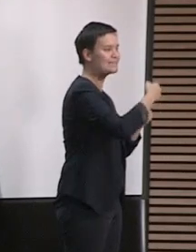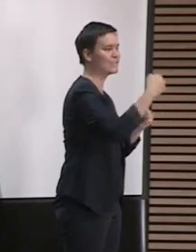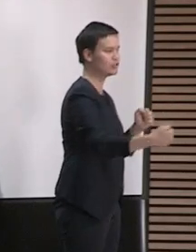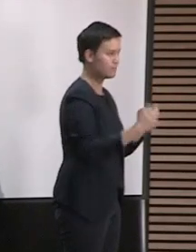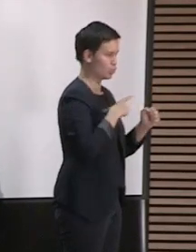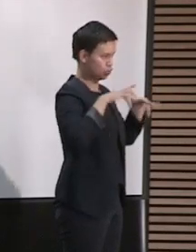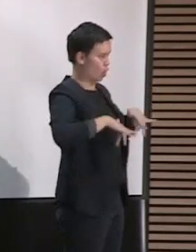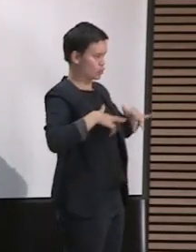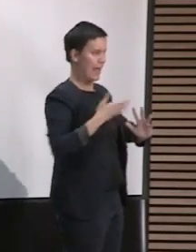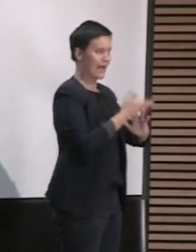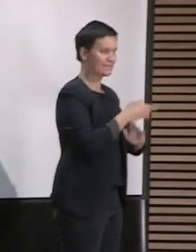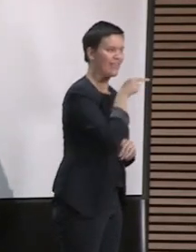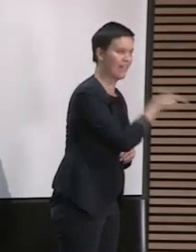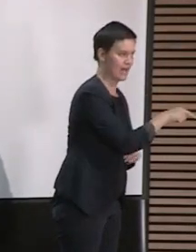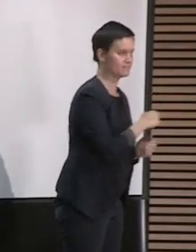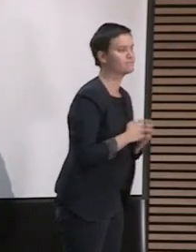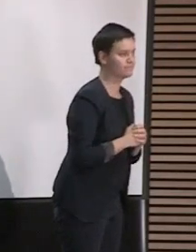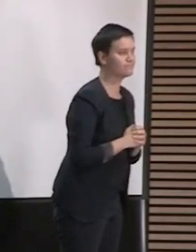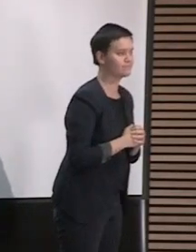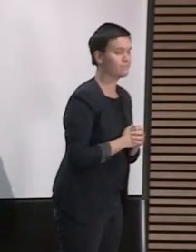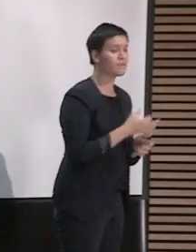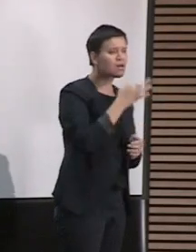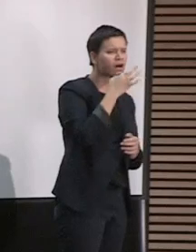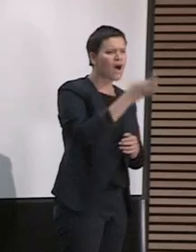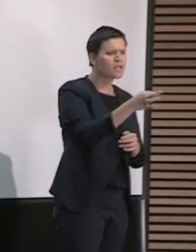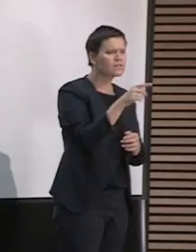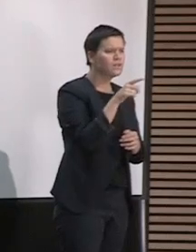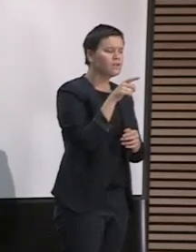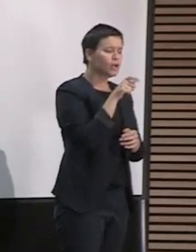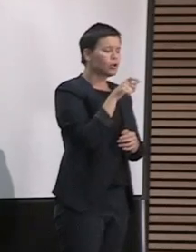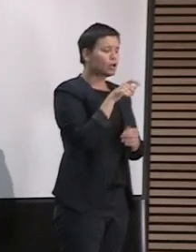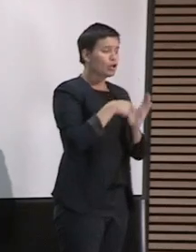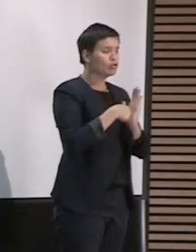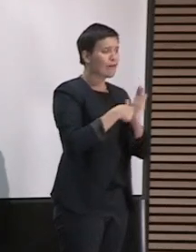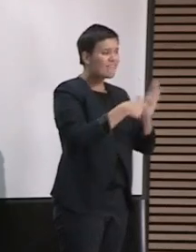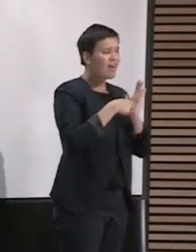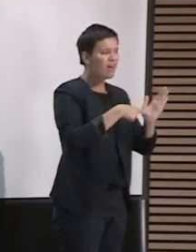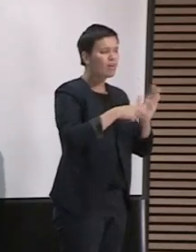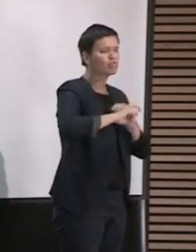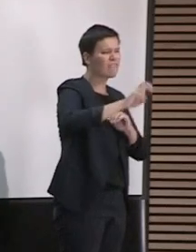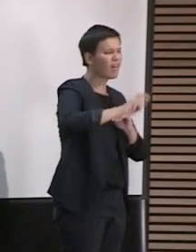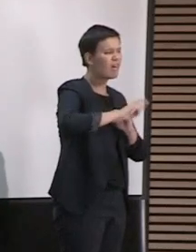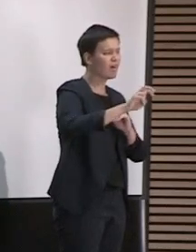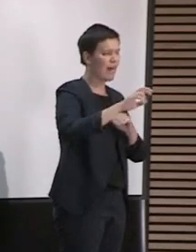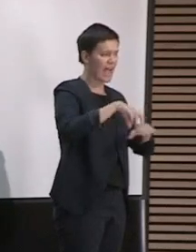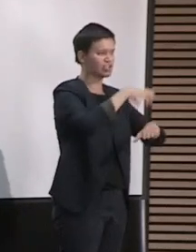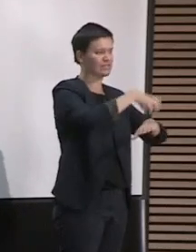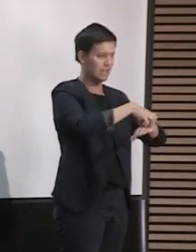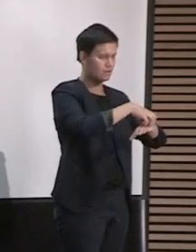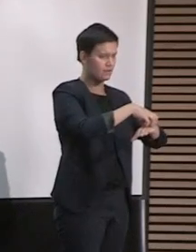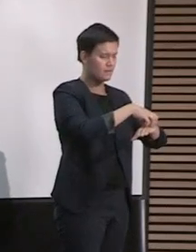wiki e waru. Te tangata ka nui